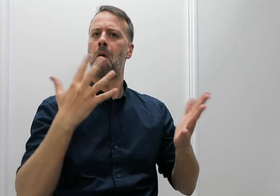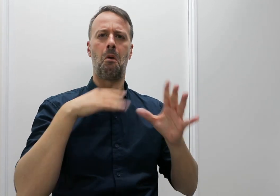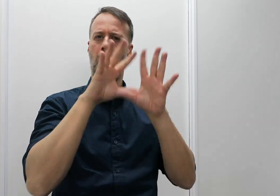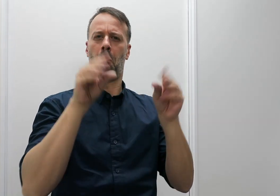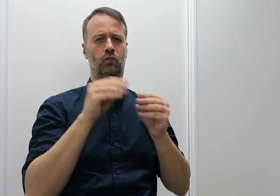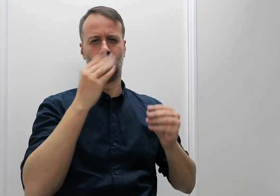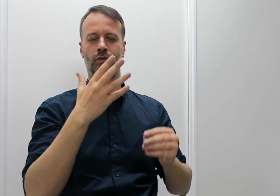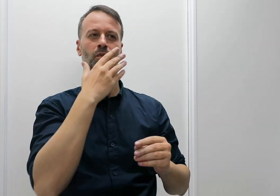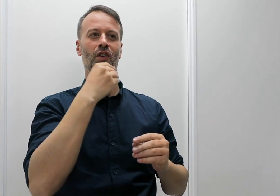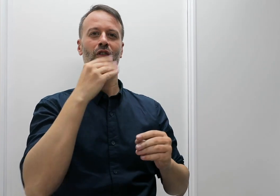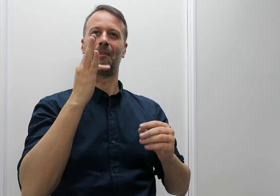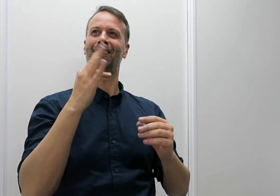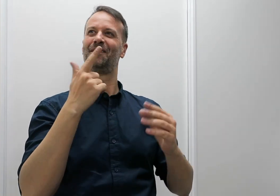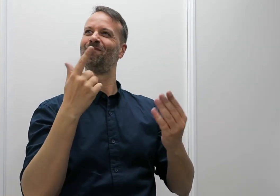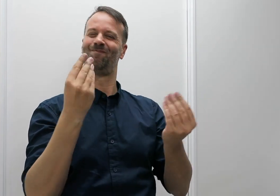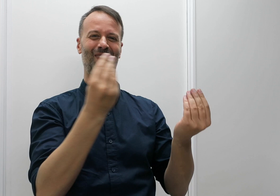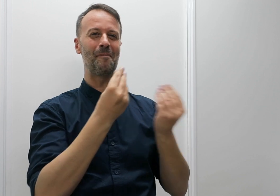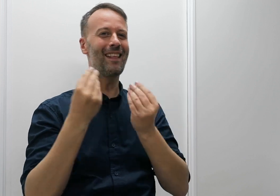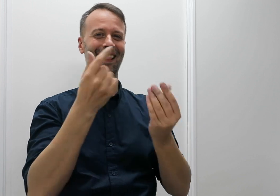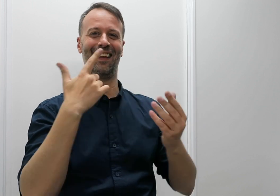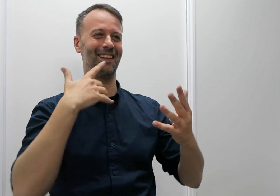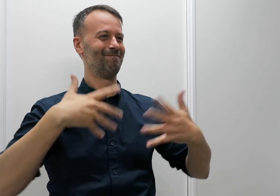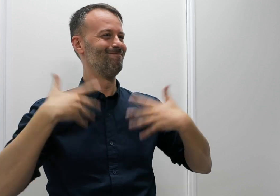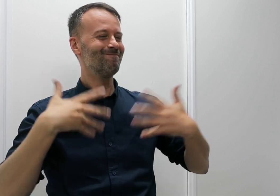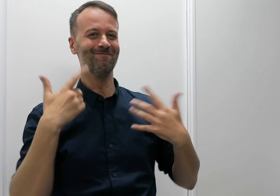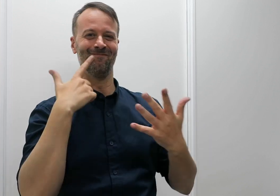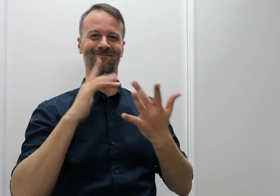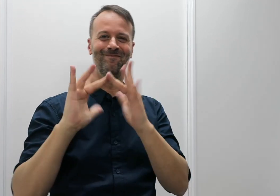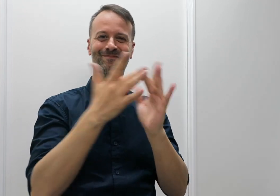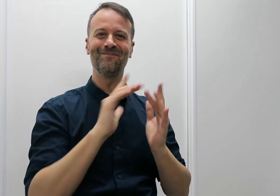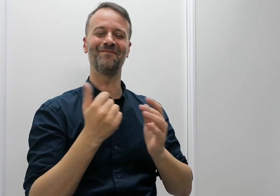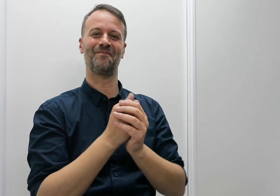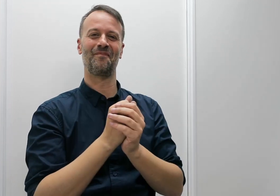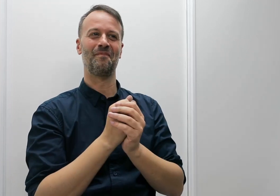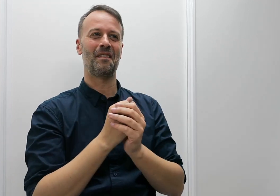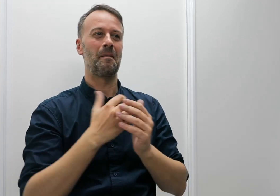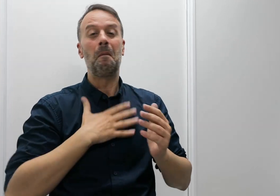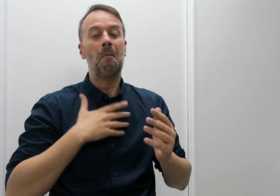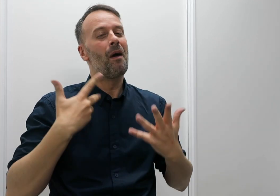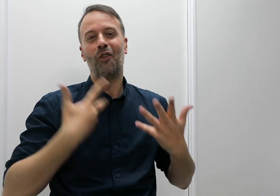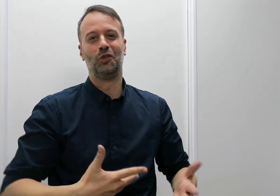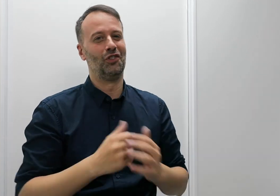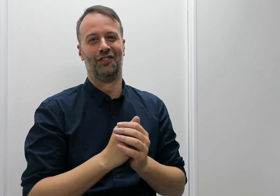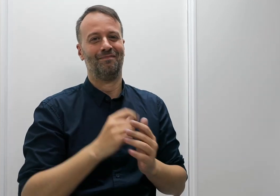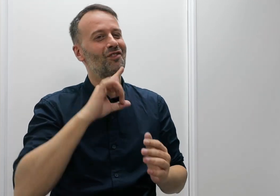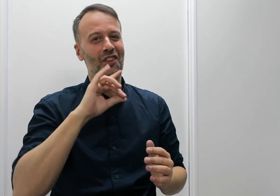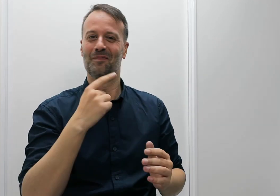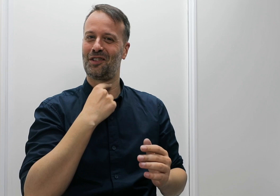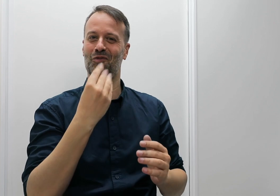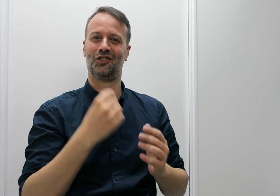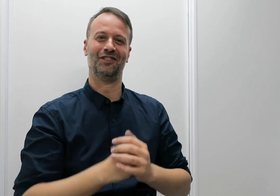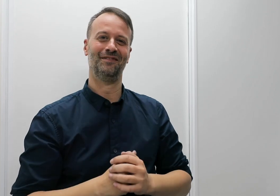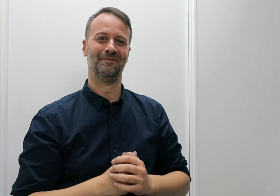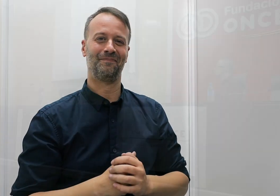En resumen, ha sido un evento bonito, con un ambiente alegre, he estado muy a gusto y muy contento.